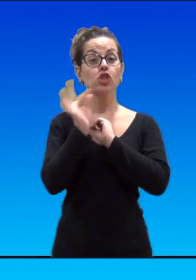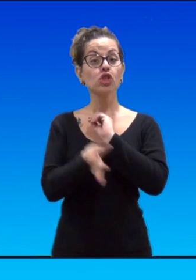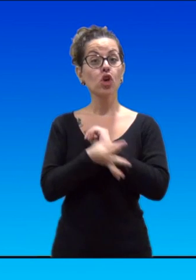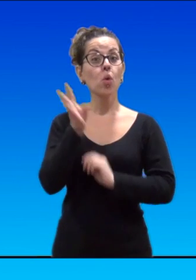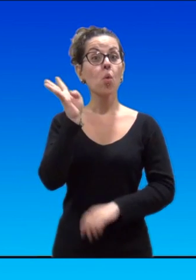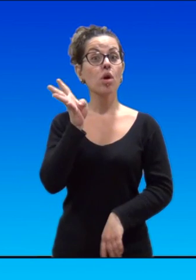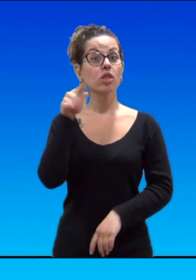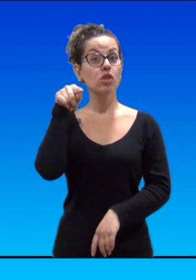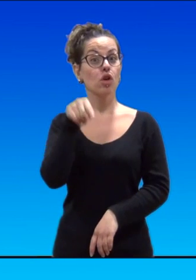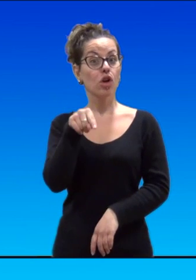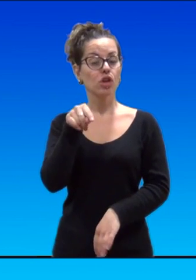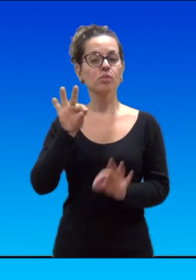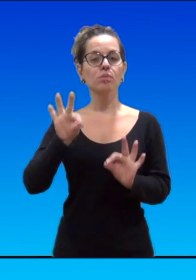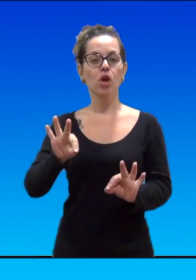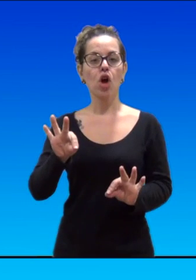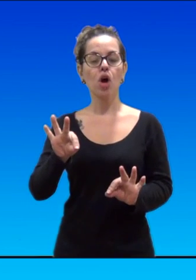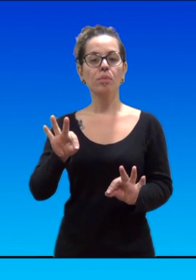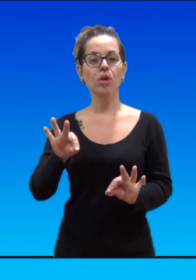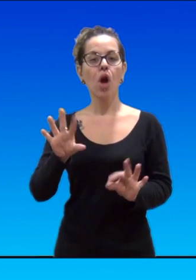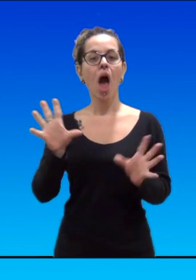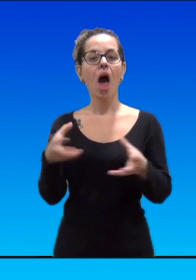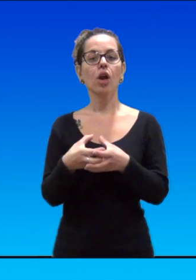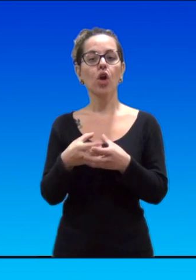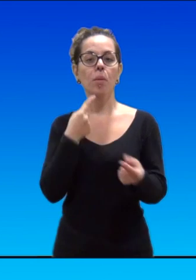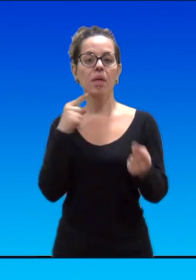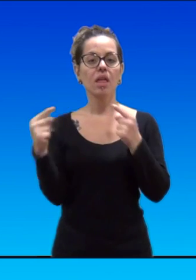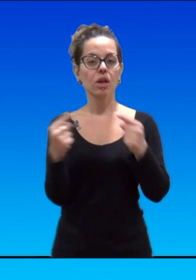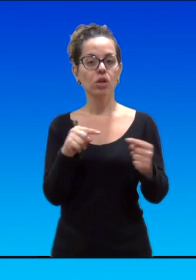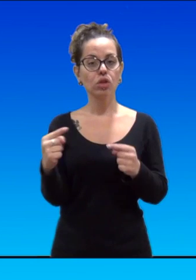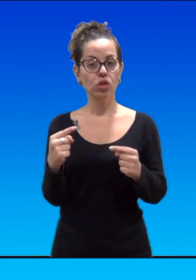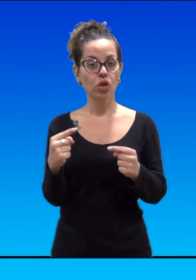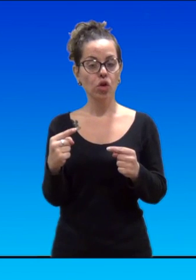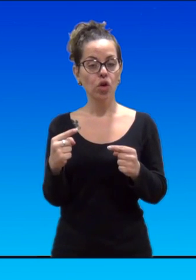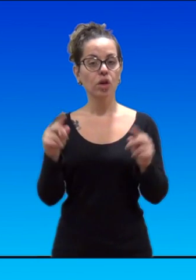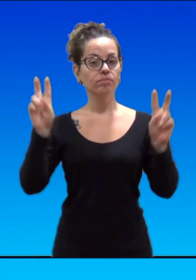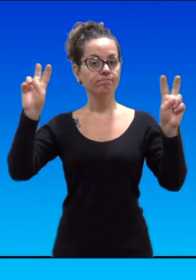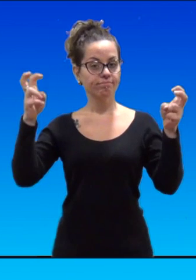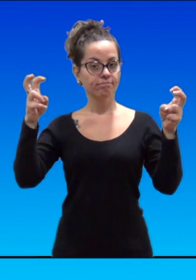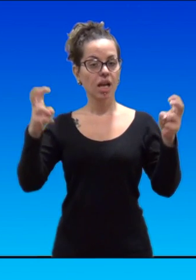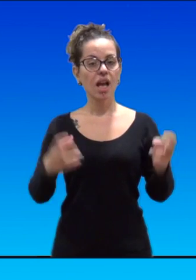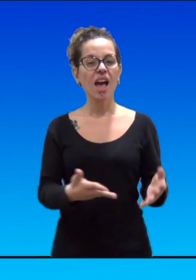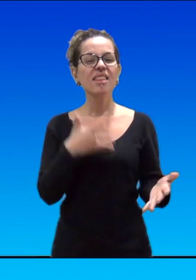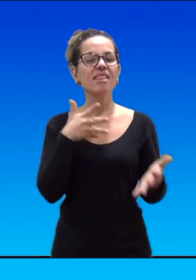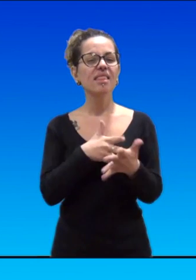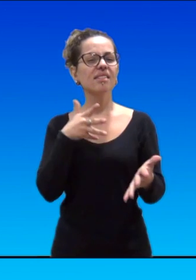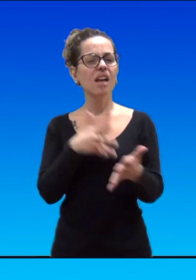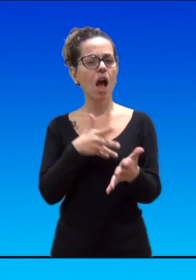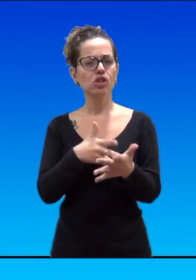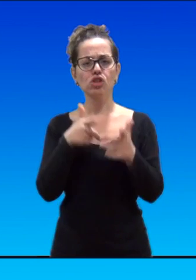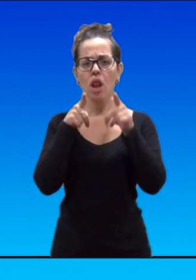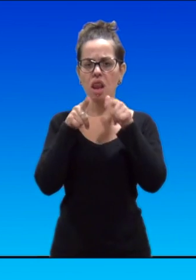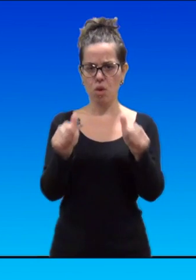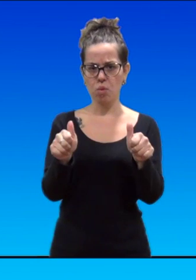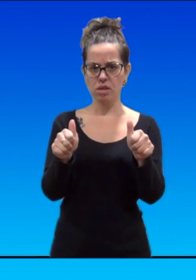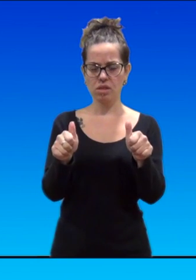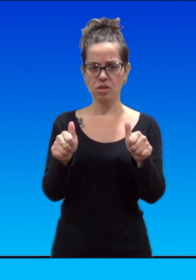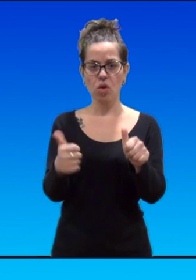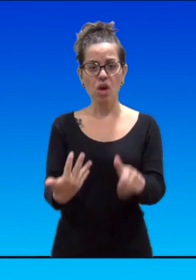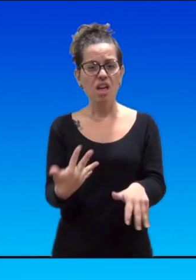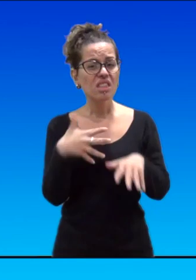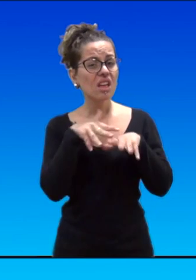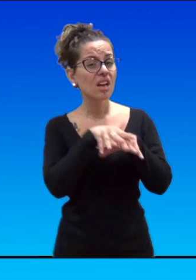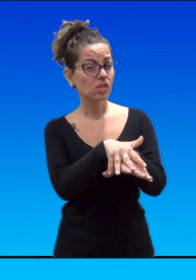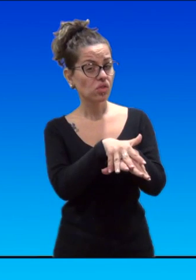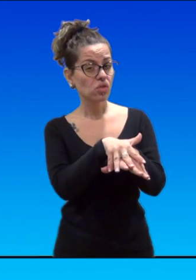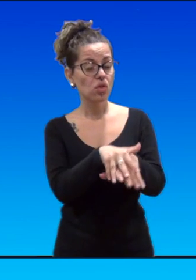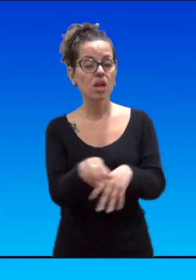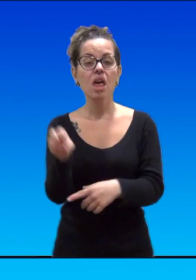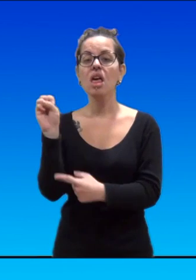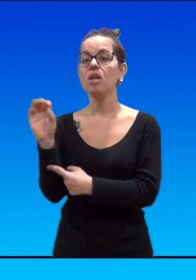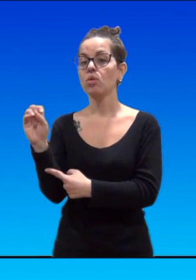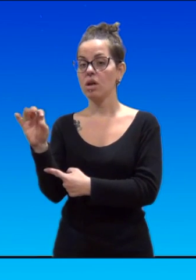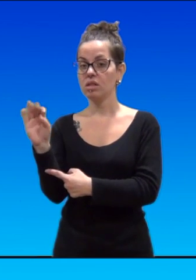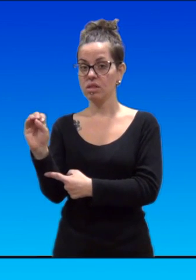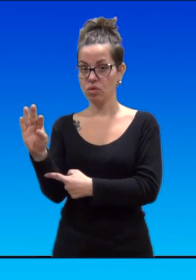Nella sessione plenaria del 14 dedicata a «Disagio linguistico, integrazione, educazione»,